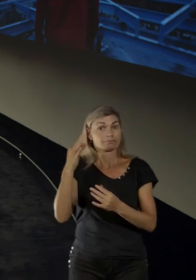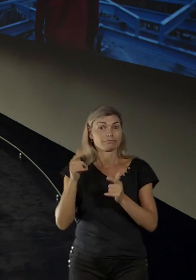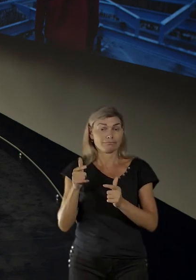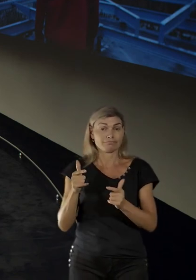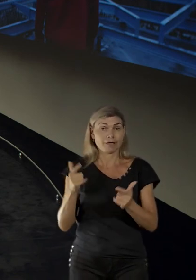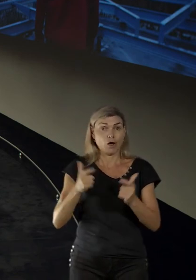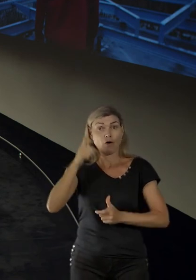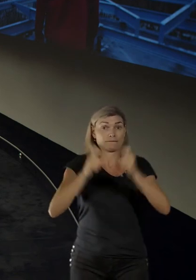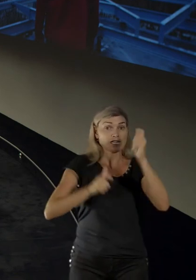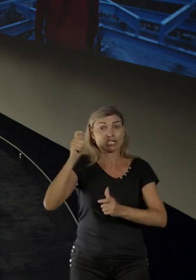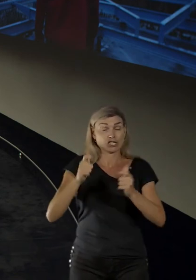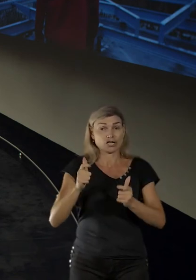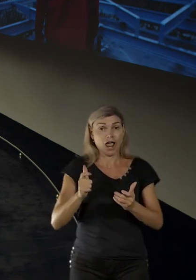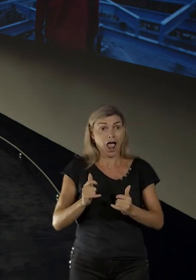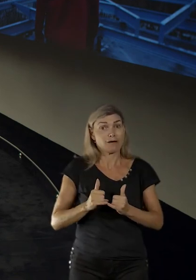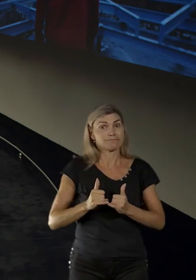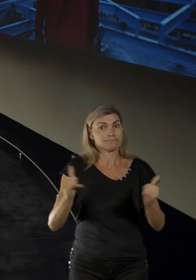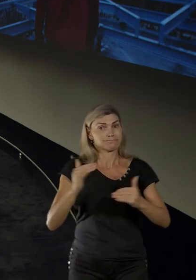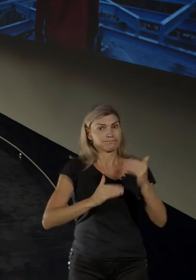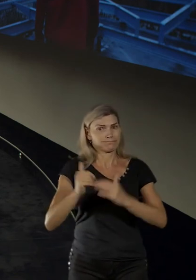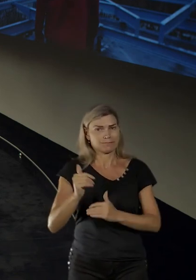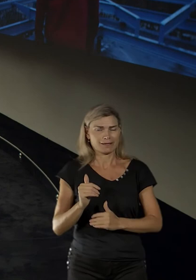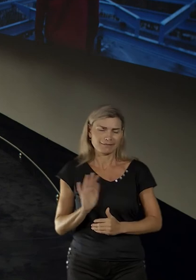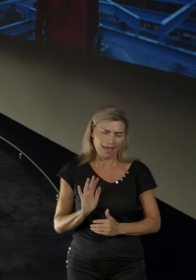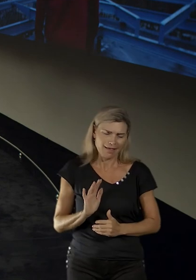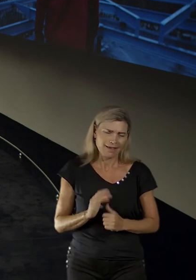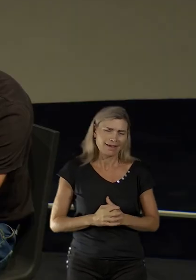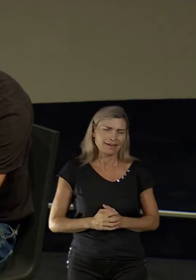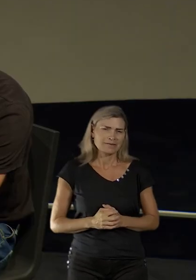mrakodrapů, že se hned zítra mají někde stavět.